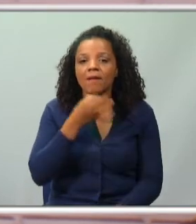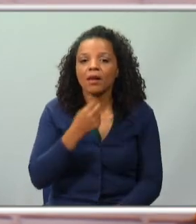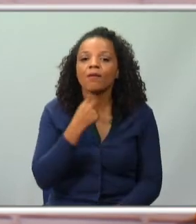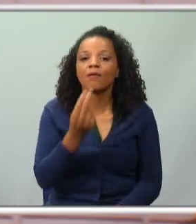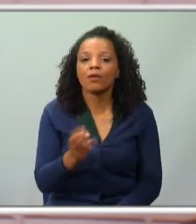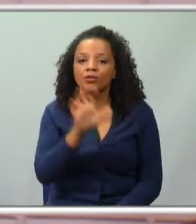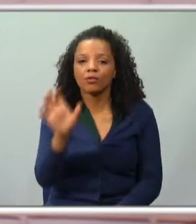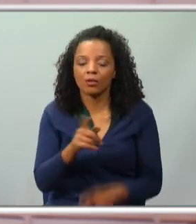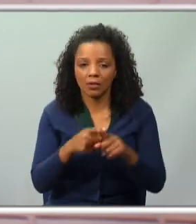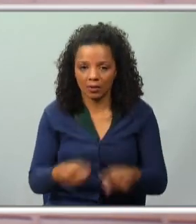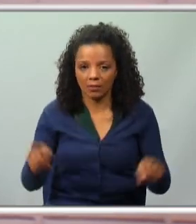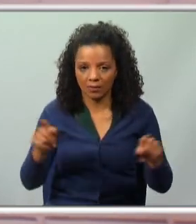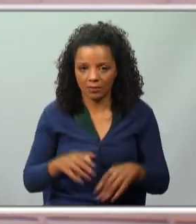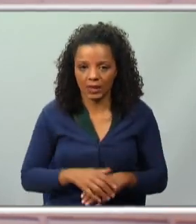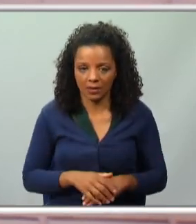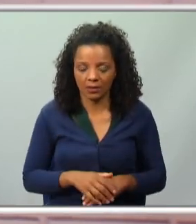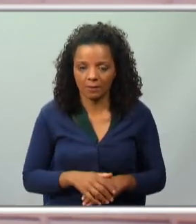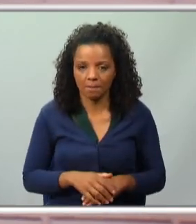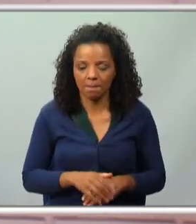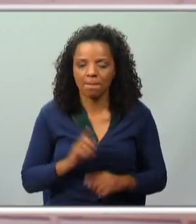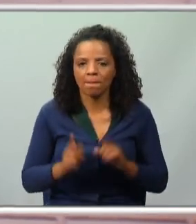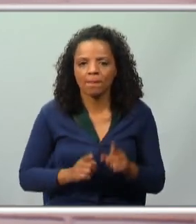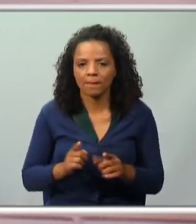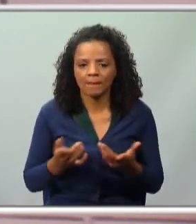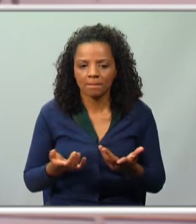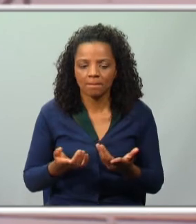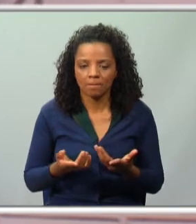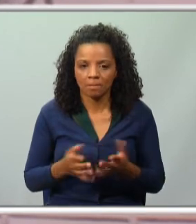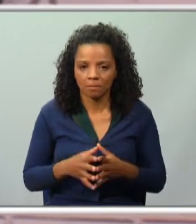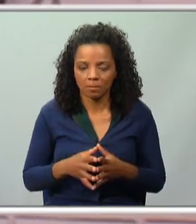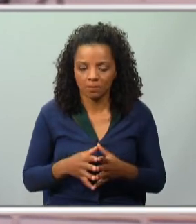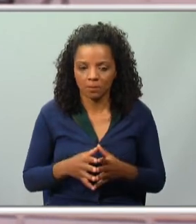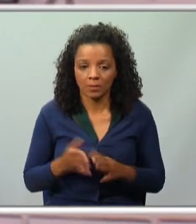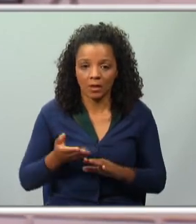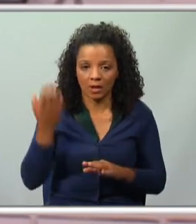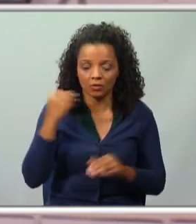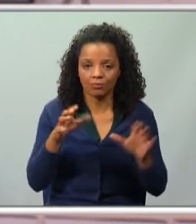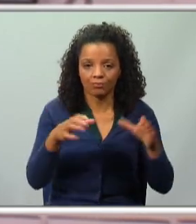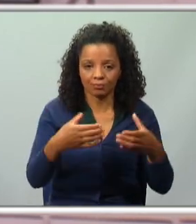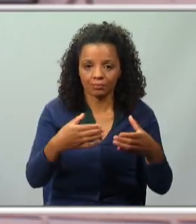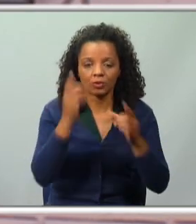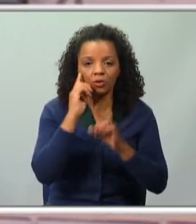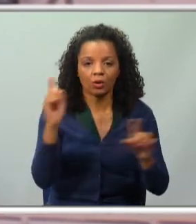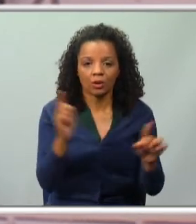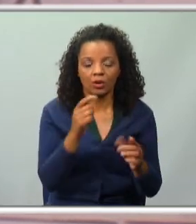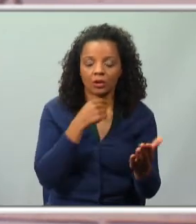diferente e novamente é o que é algo diferente temos o couro eu conjunto de 不同的是它是什麼東西不同的是，我們有我套的皮革